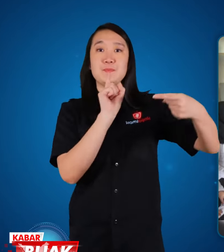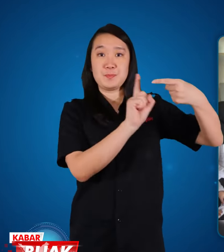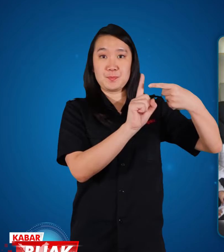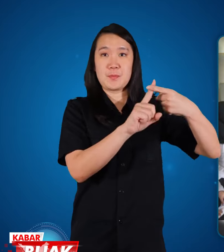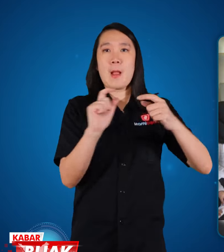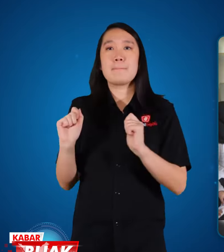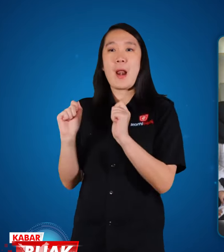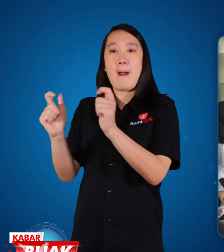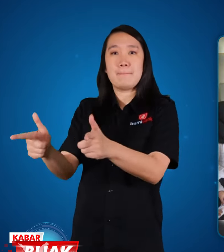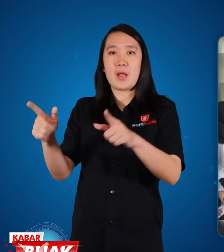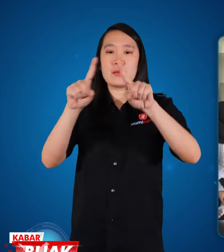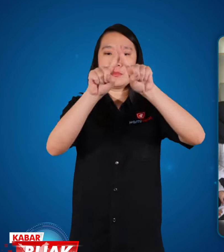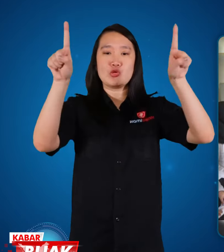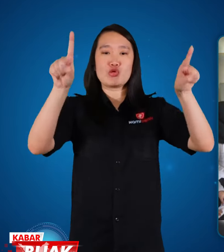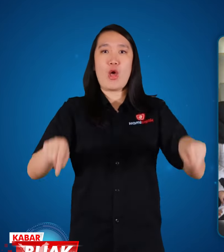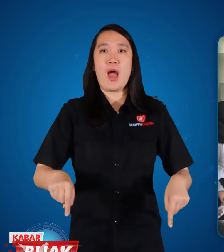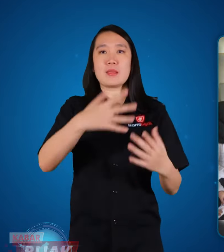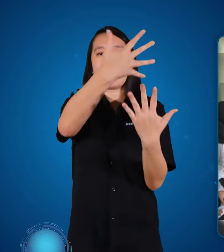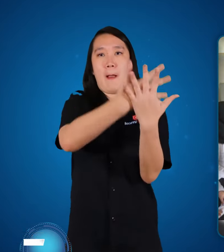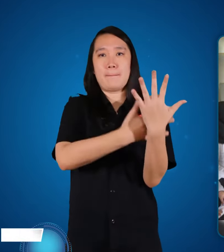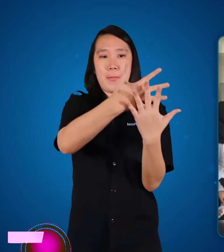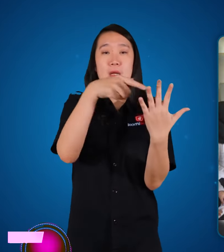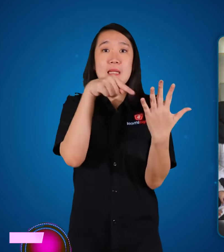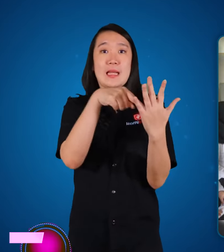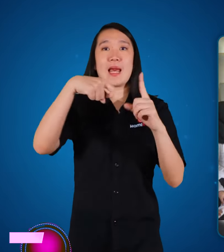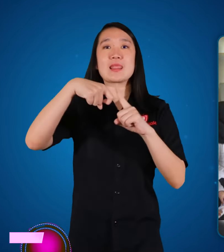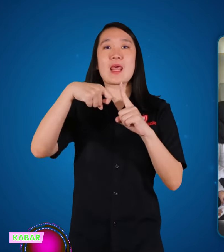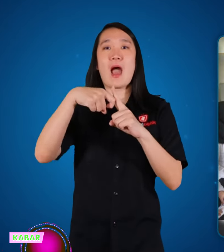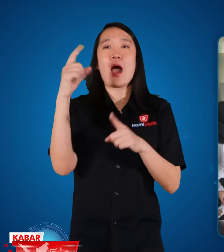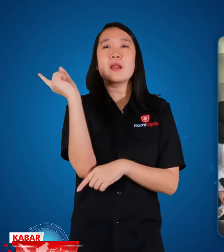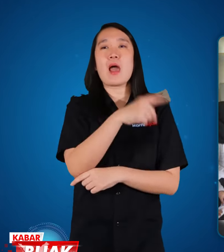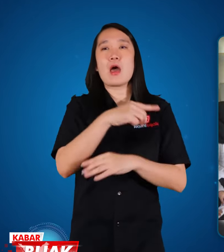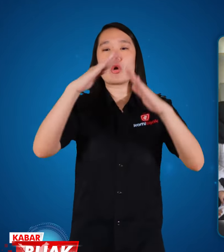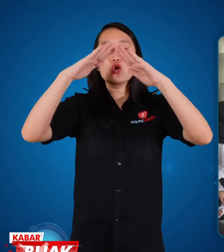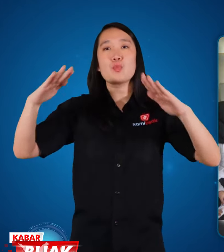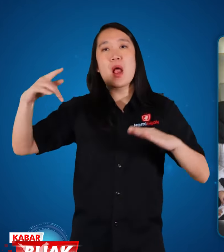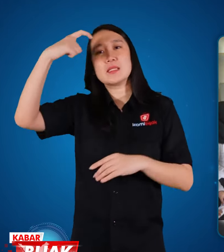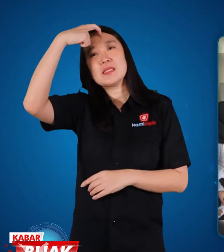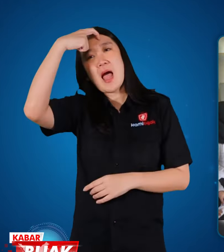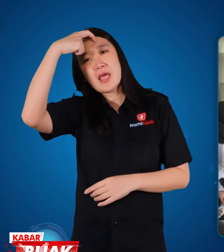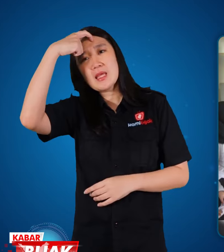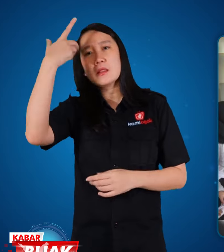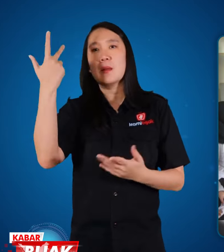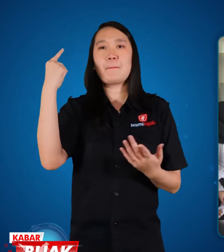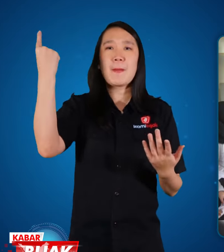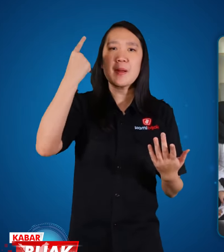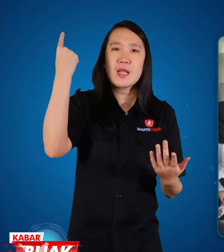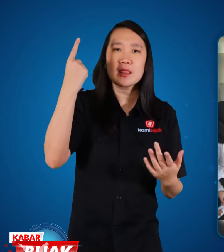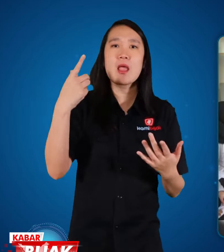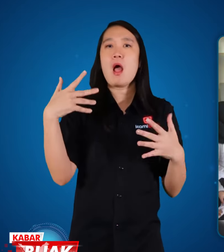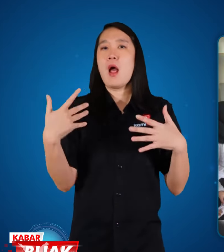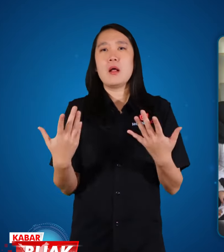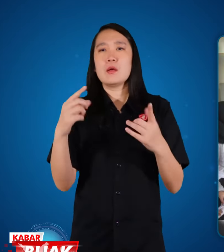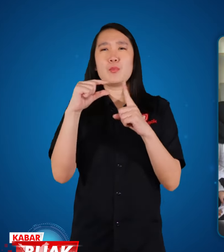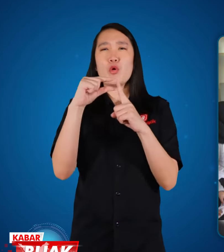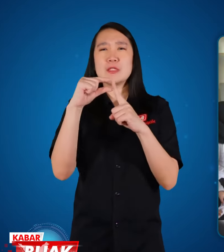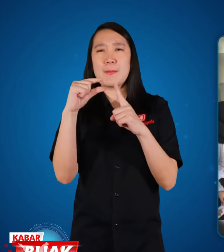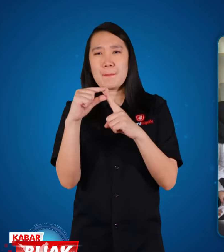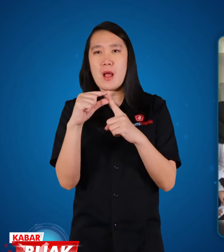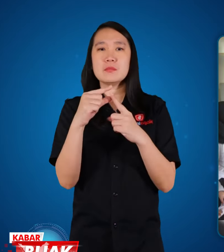1. Pelamar melampirkan surat keterangan dari rumah sakit pemerintah/puskesmas